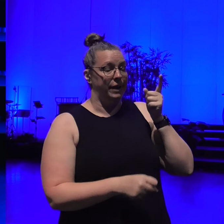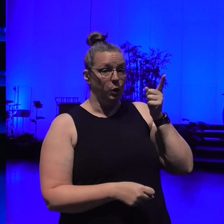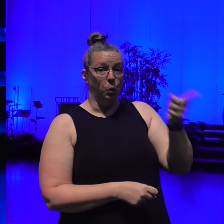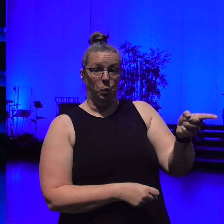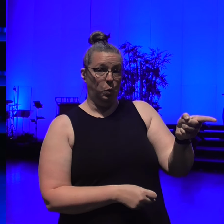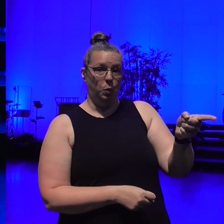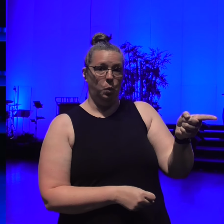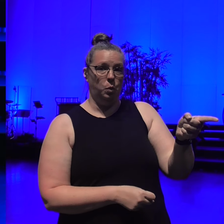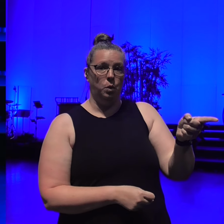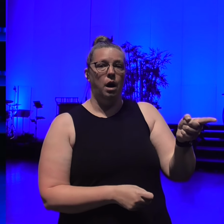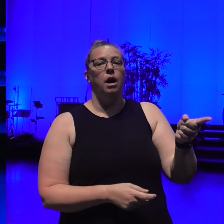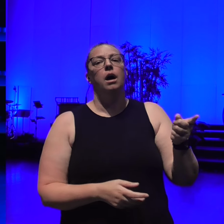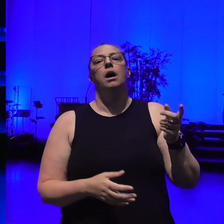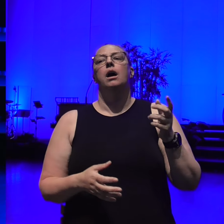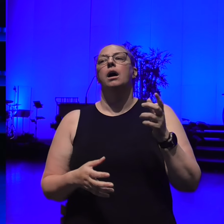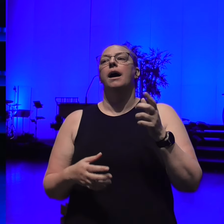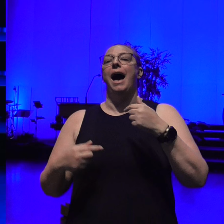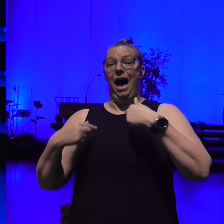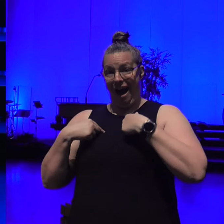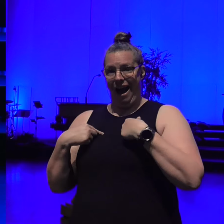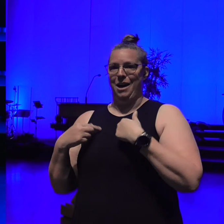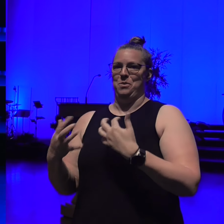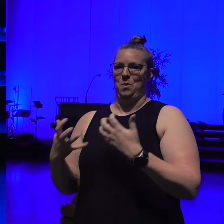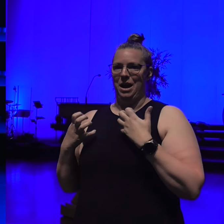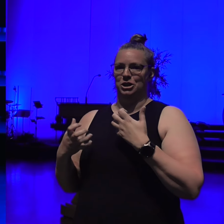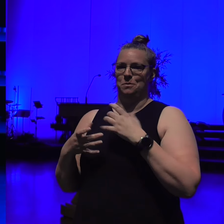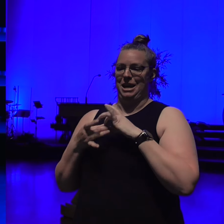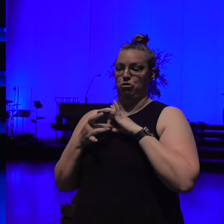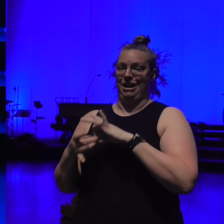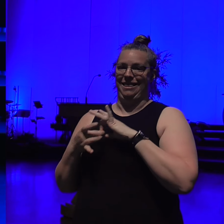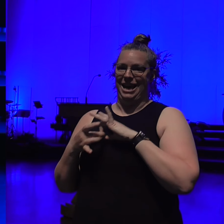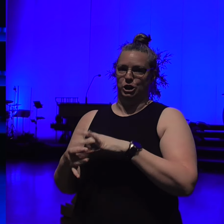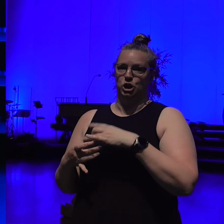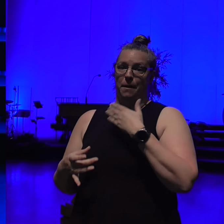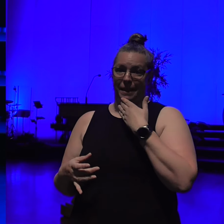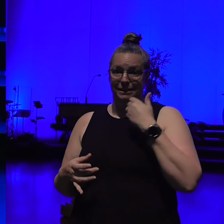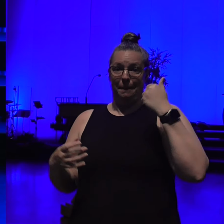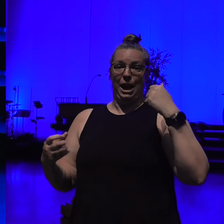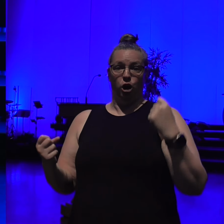no haber contribuido a dónde está esta relación, pero quiero estar en relaciones mejores, más fuertes, más